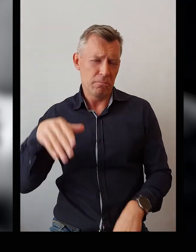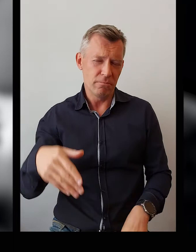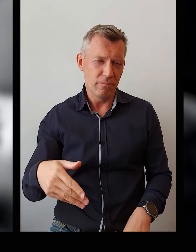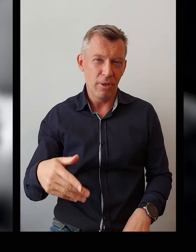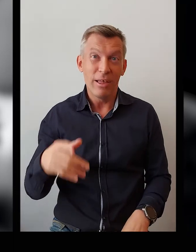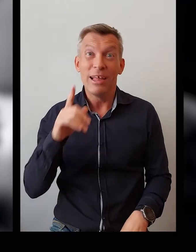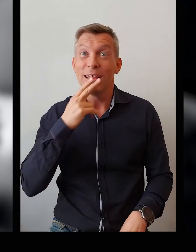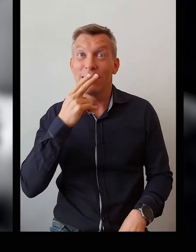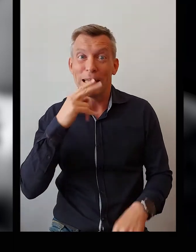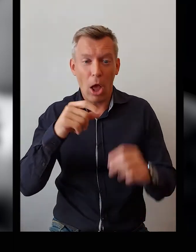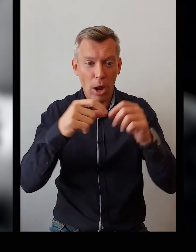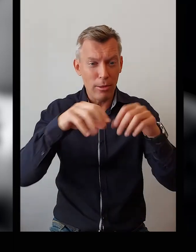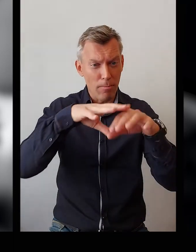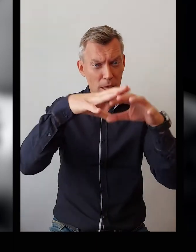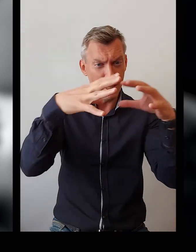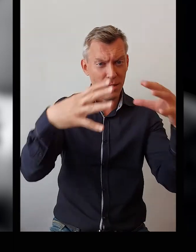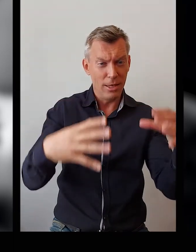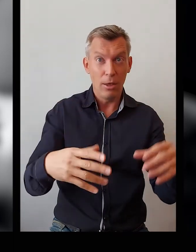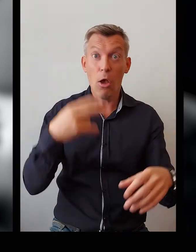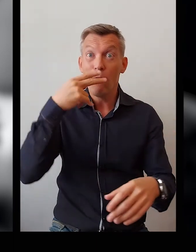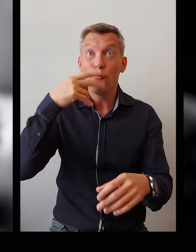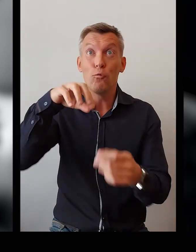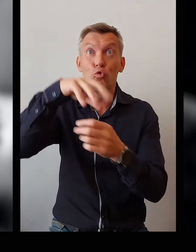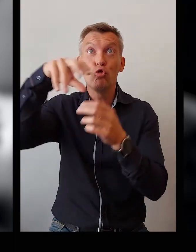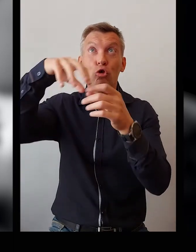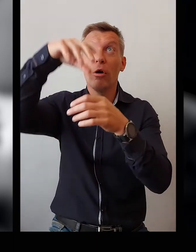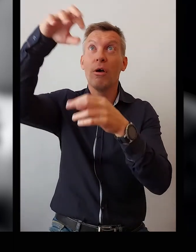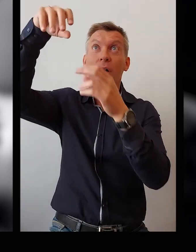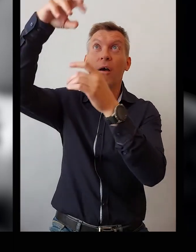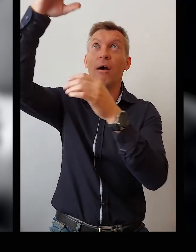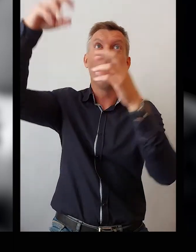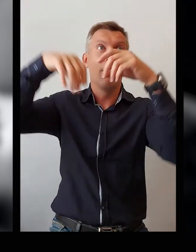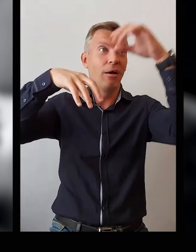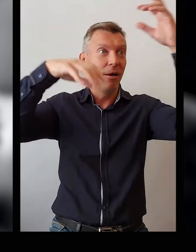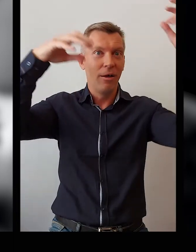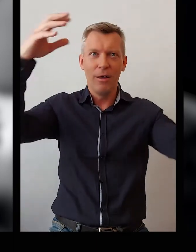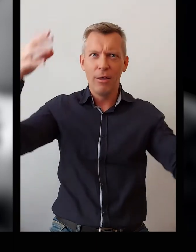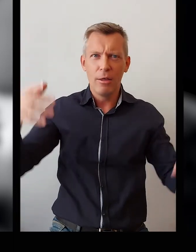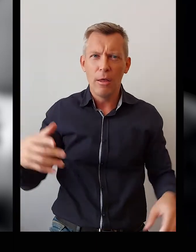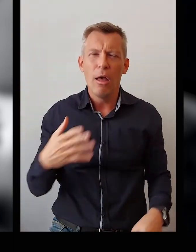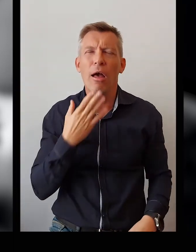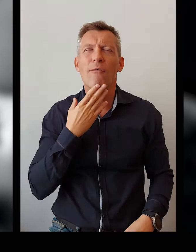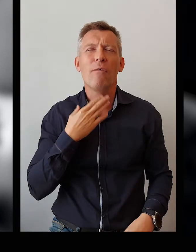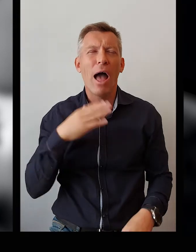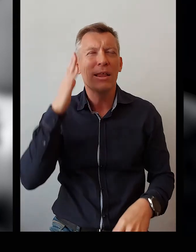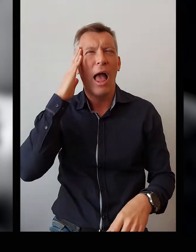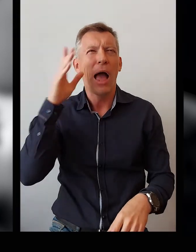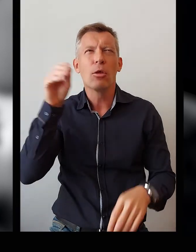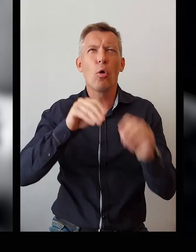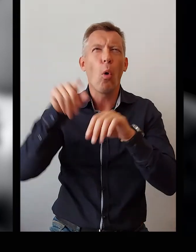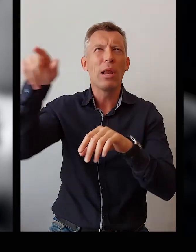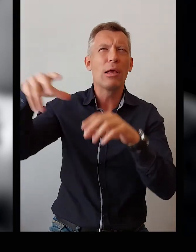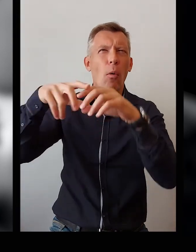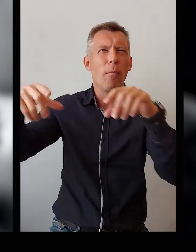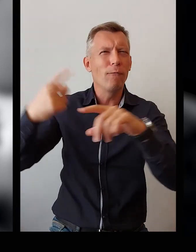a cigarettahegyeket, a füst szökőkutakat, a vágyban megpattanó kollégiumi vaságyakat,